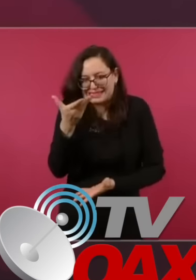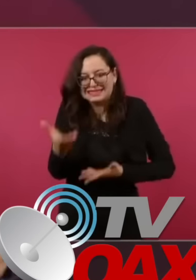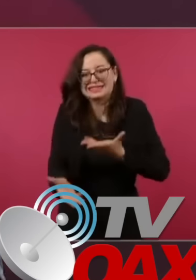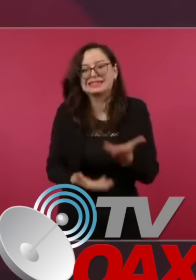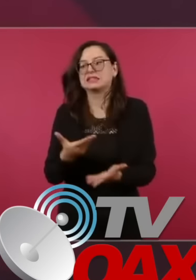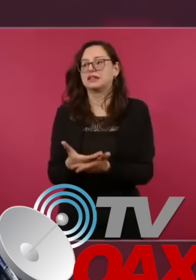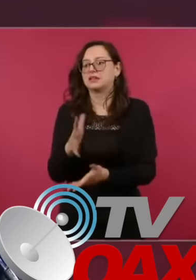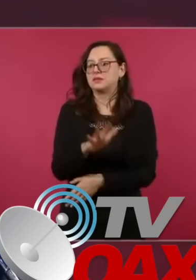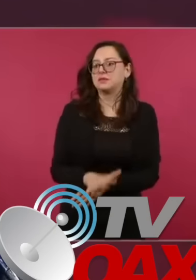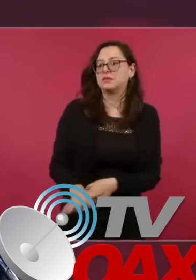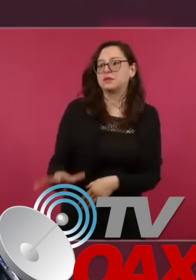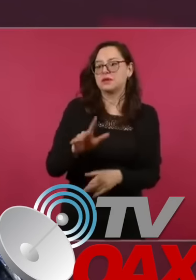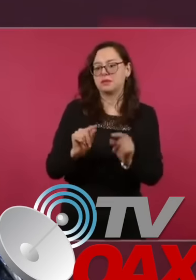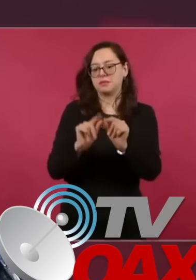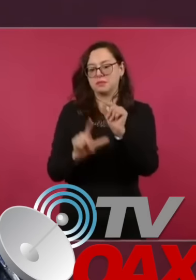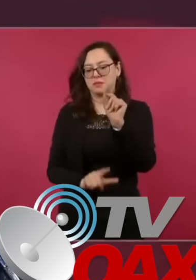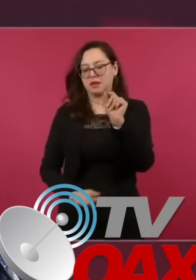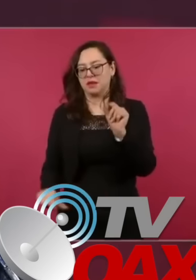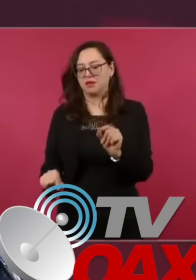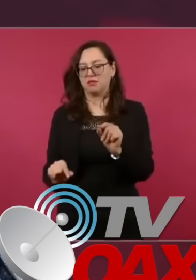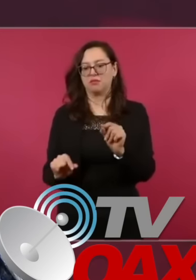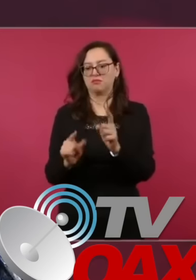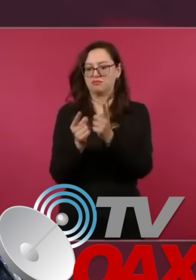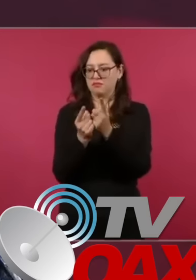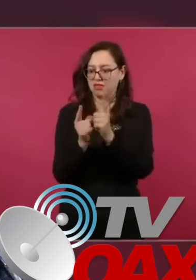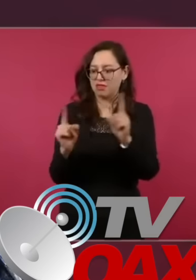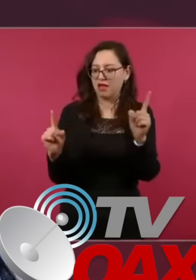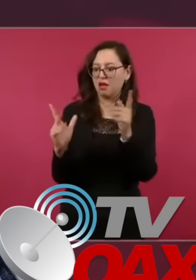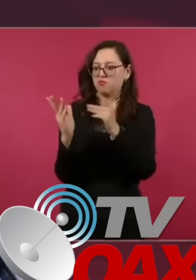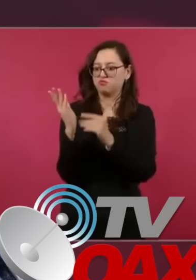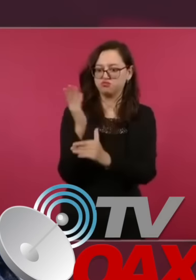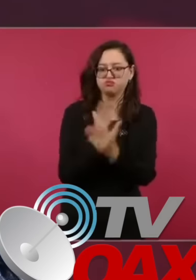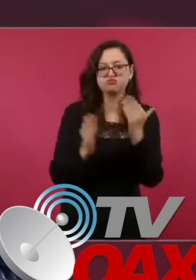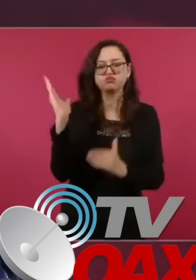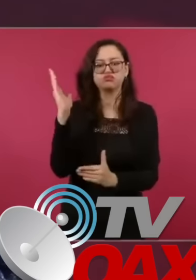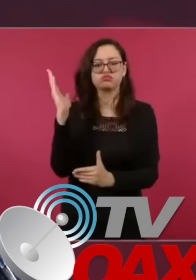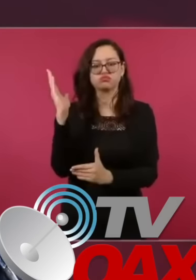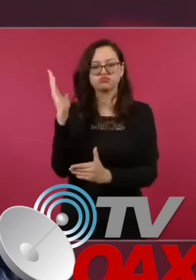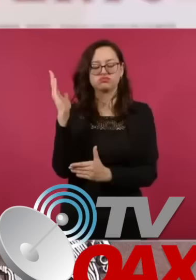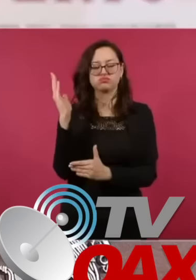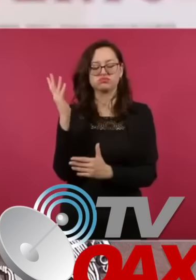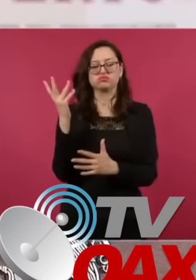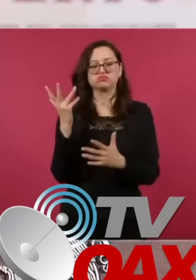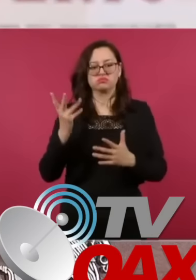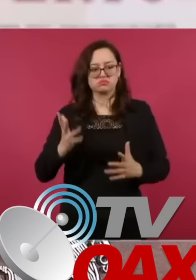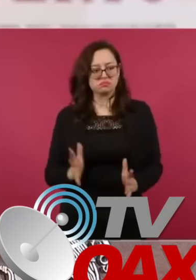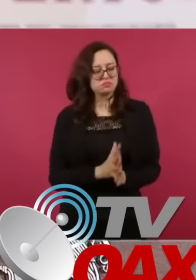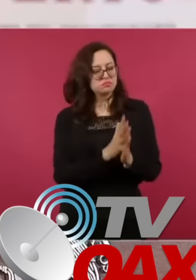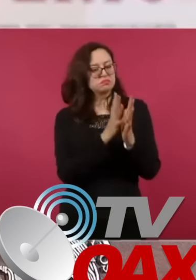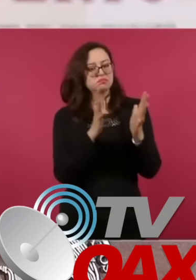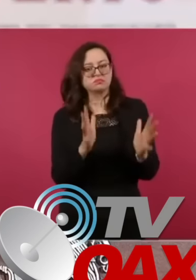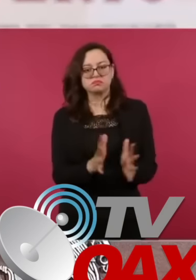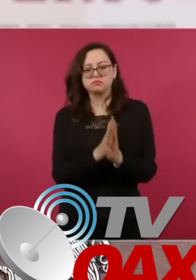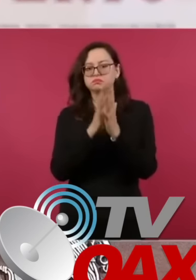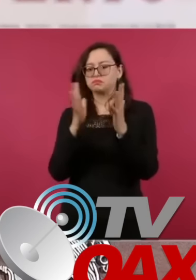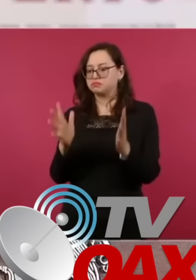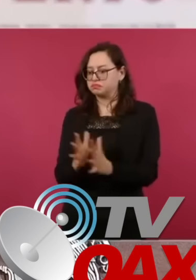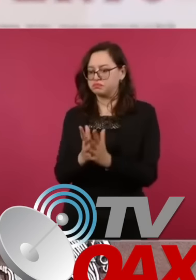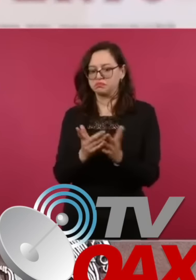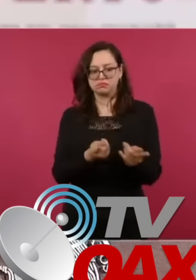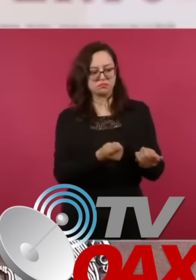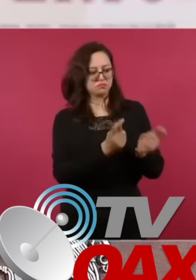al desarrollo del país y poder eh participar en todas estas empresas que son para beneficio